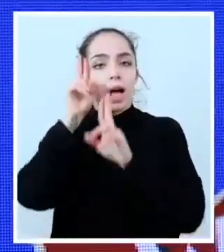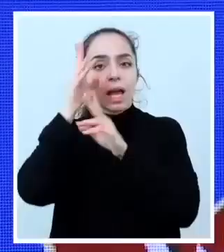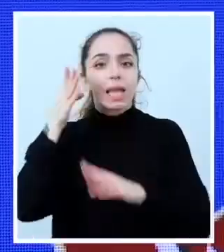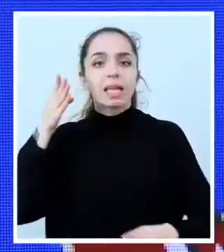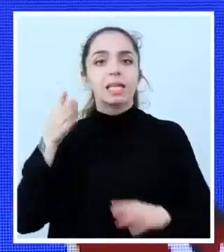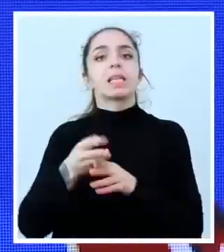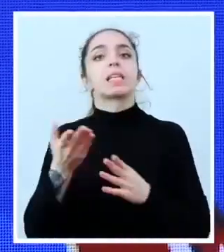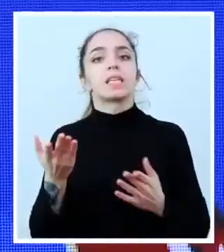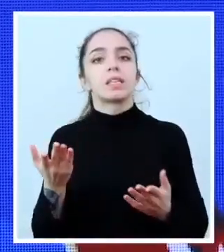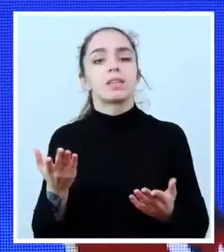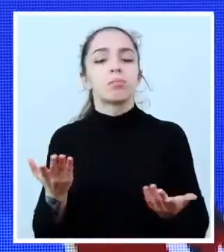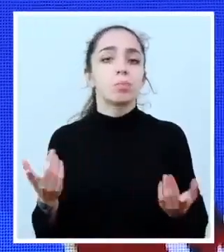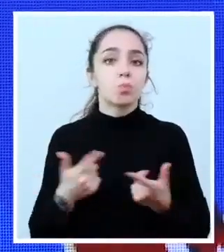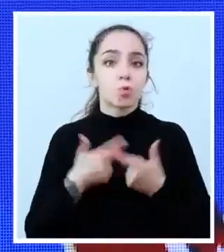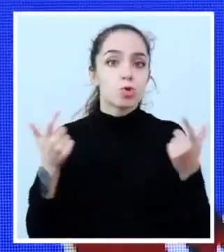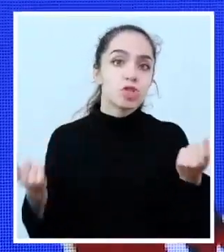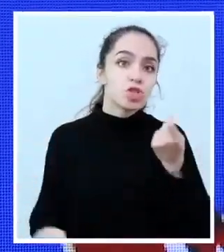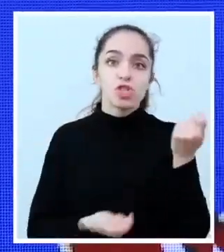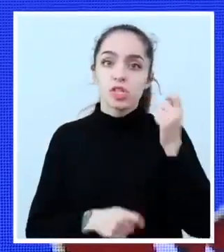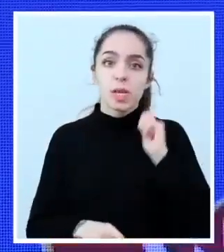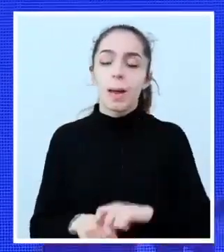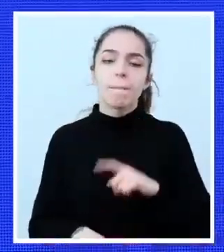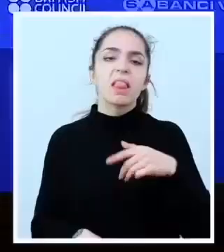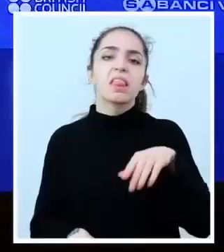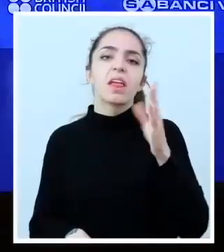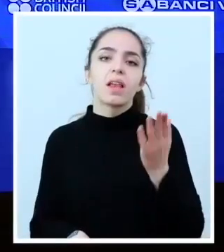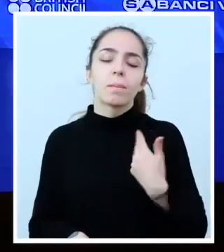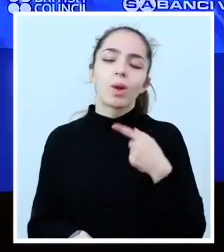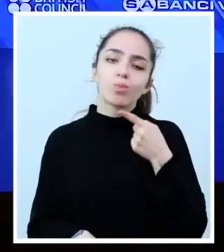Hiçbir zaman hayallerinin peşinden git veya büyük büyük işler yap değildi.